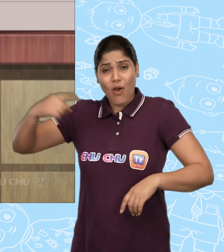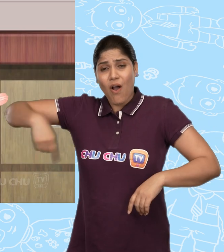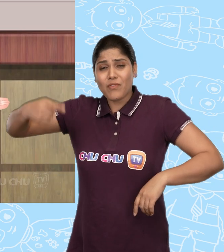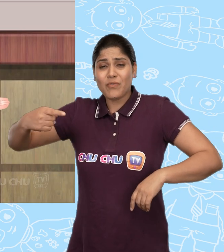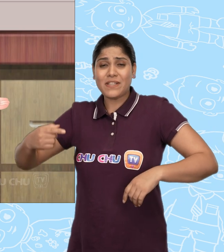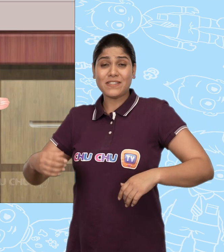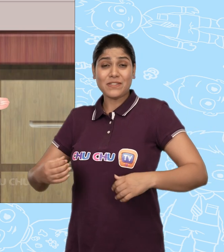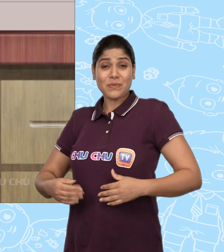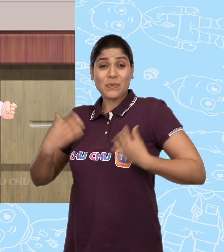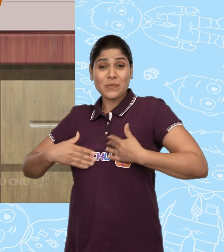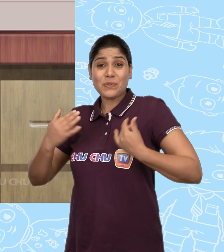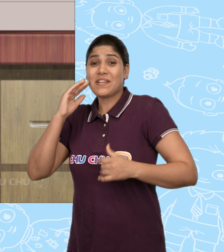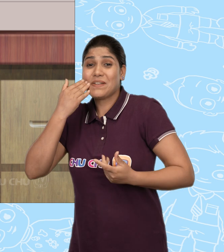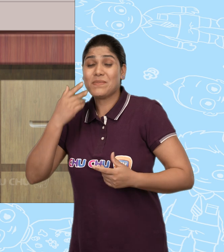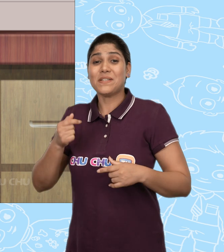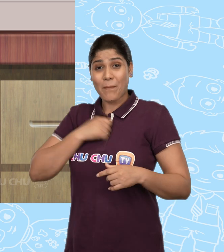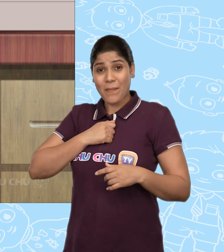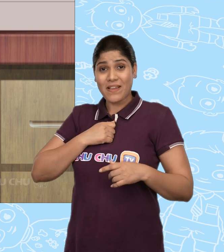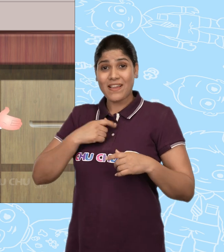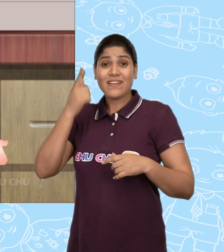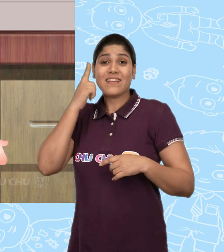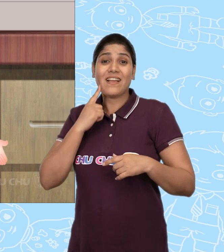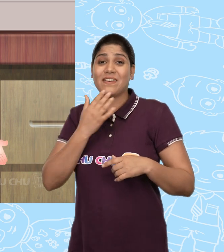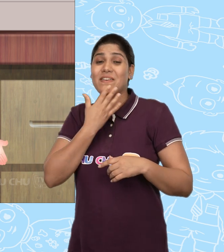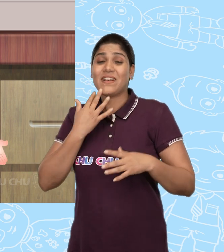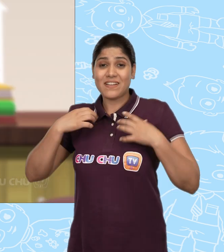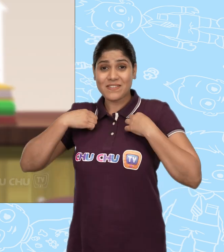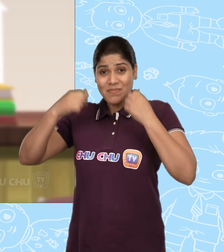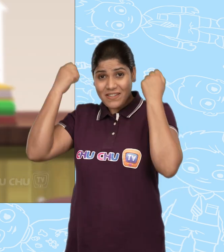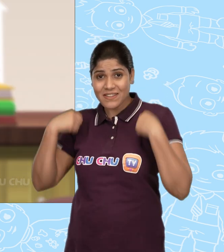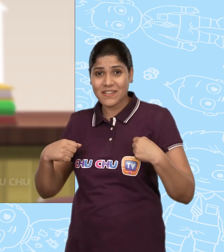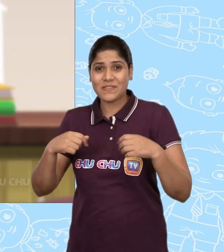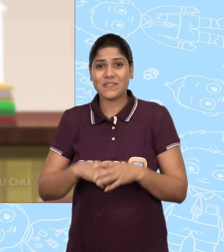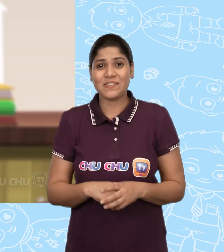मुझे हमेशा ख़ुशी होती है जब मै पीले कपडे पहनता हूँ! हह?